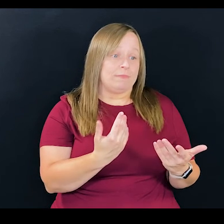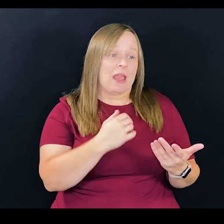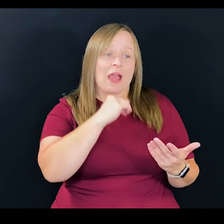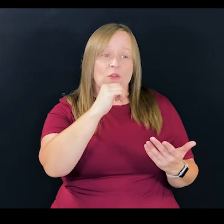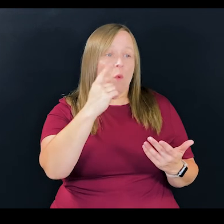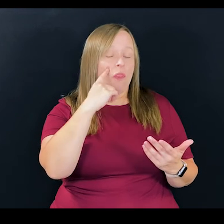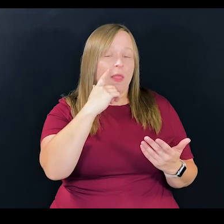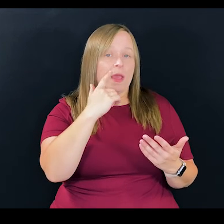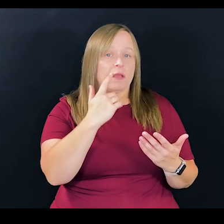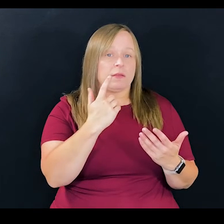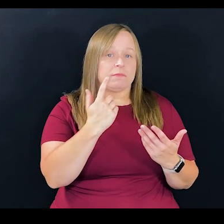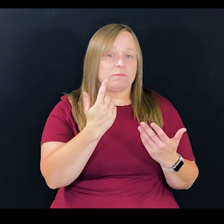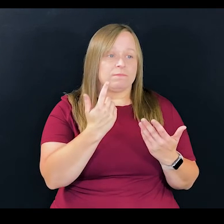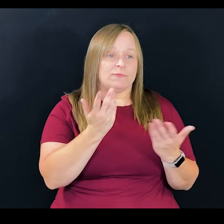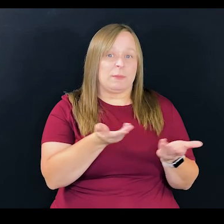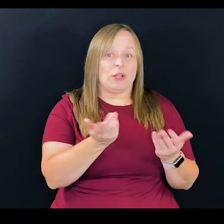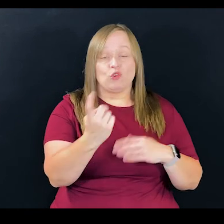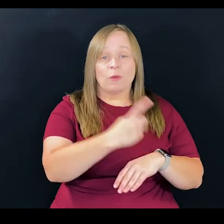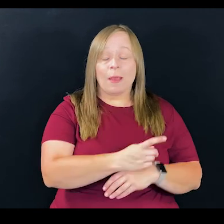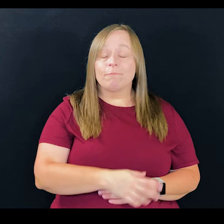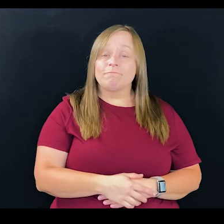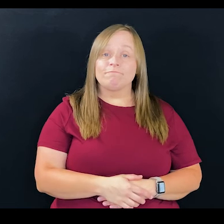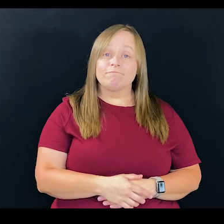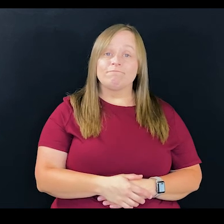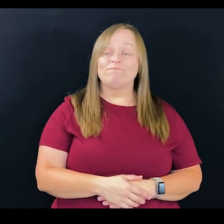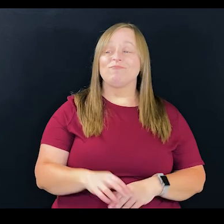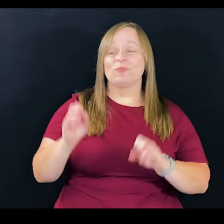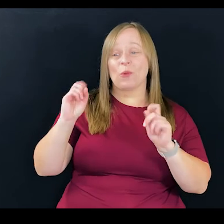yo pienso que no estaríamos donde estamos ahorita.